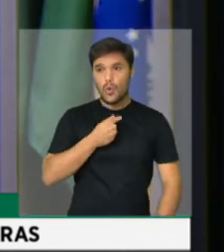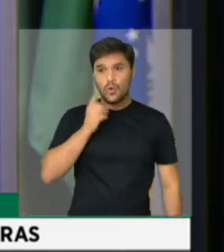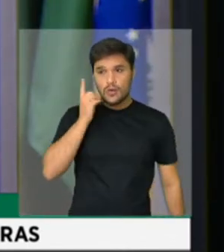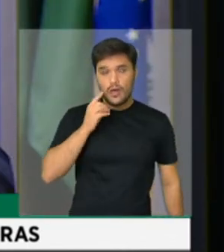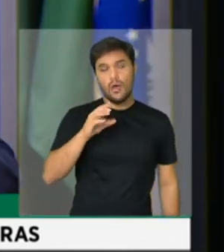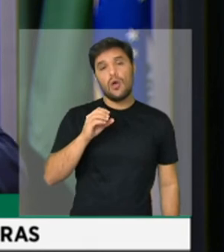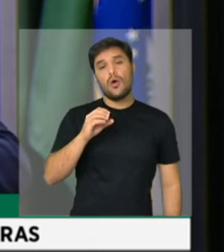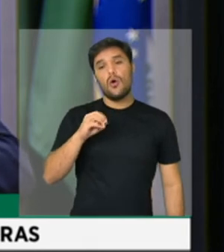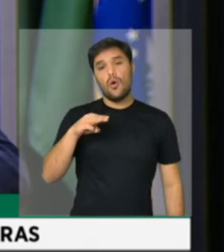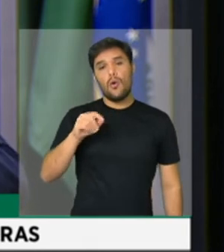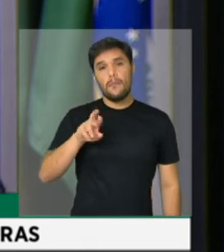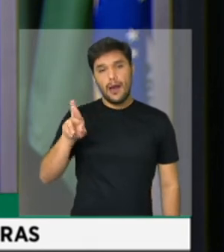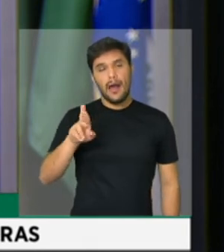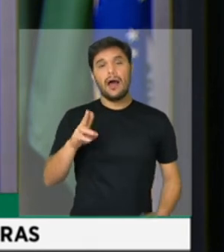O, JÁ NA TRIBUNA, PARA FALAR O DEPUTADO DANILO FORTES DO